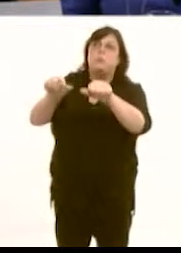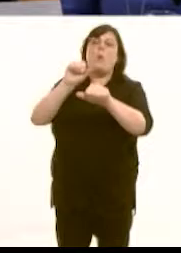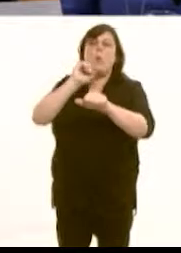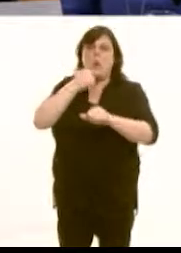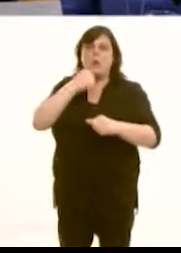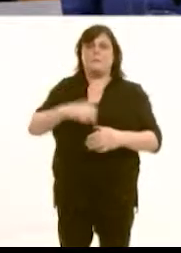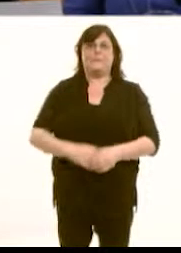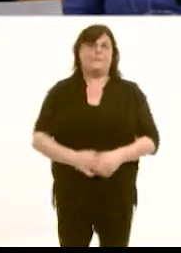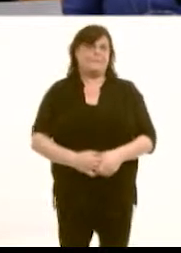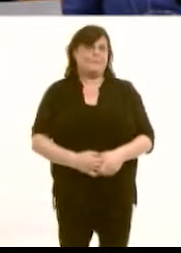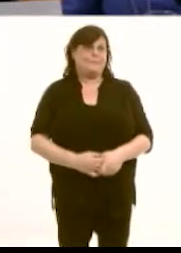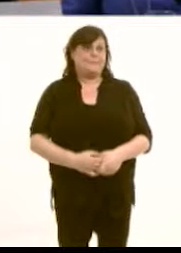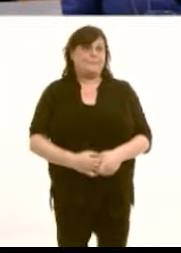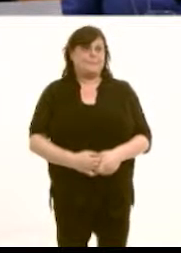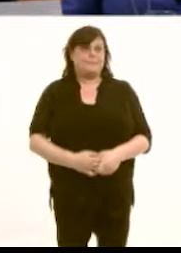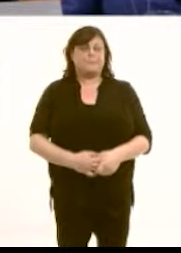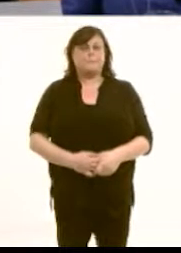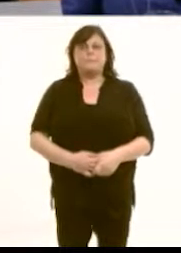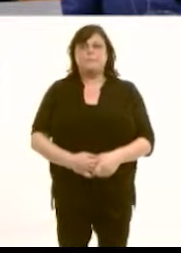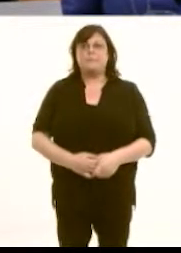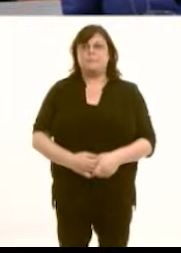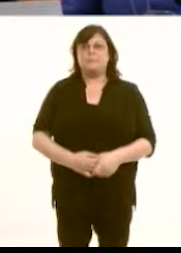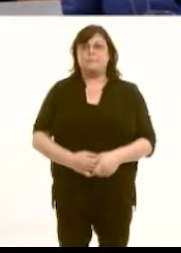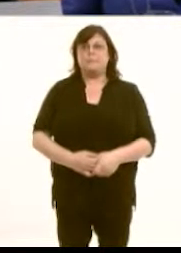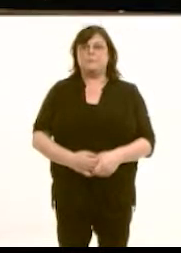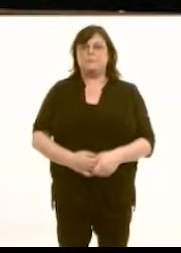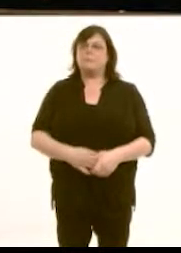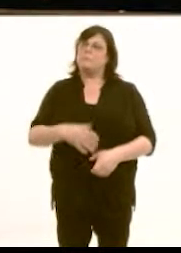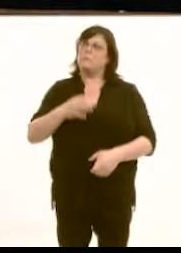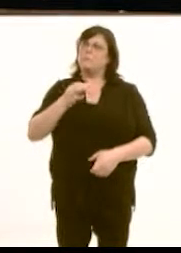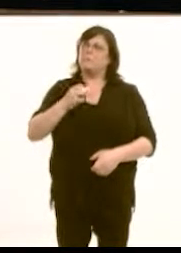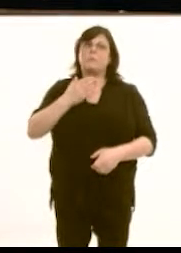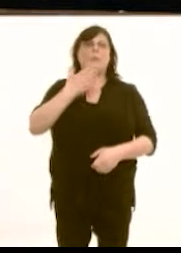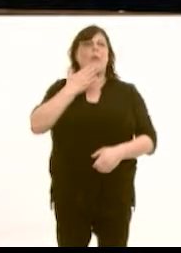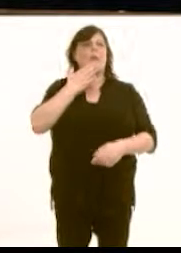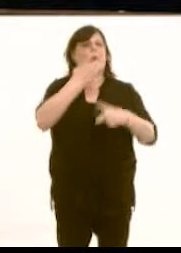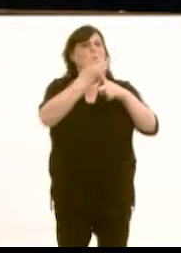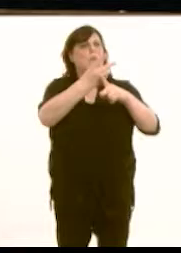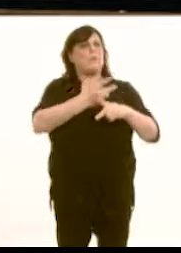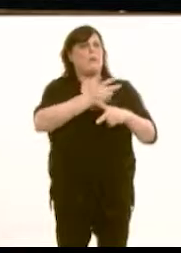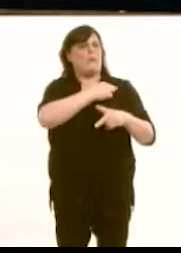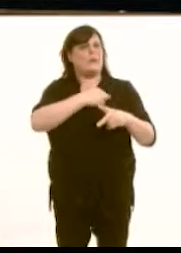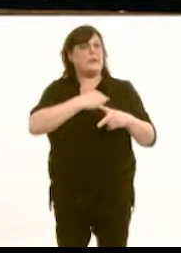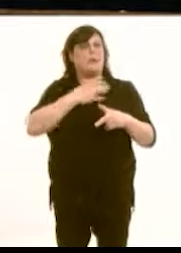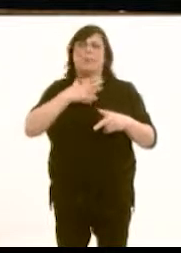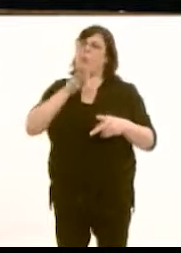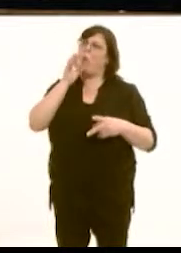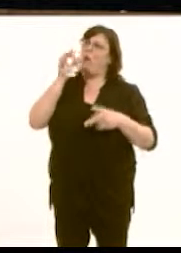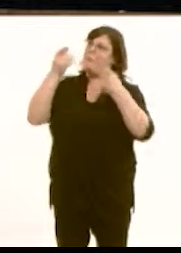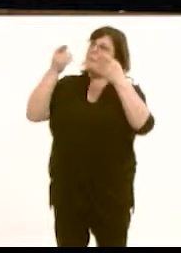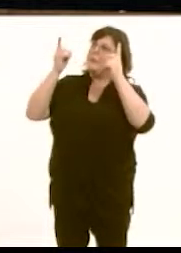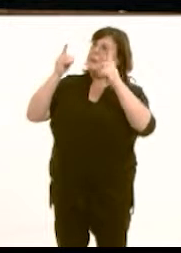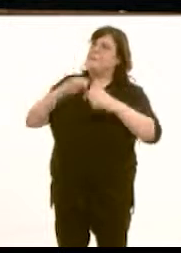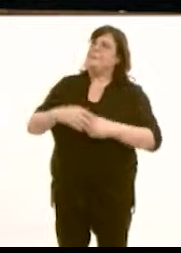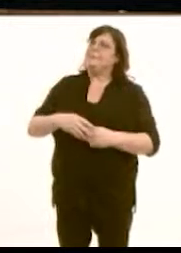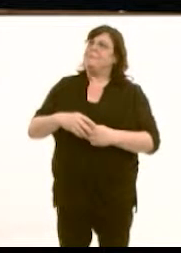Keith Davies: Brif Weinidog, yr wythnos diwethaf, fe wnaeth Sefydliad Joseph Rowntree gyhoeddi